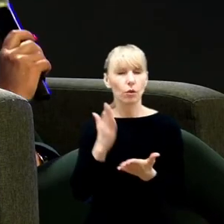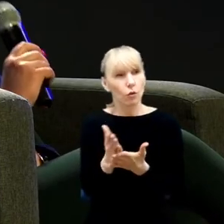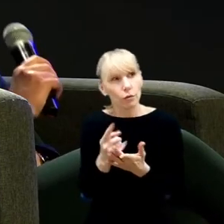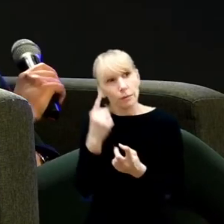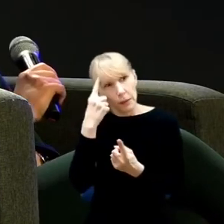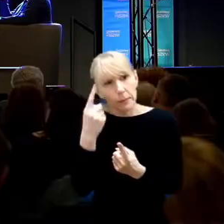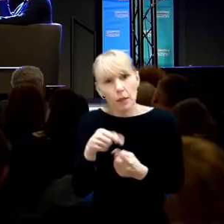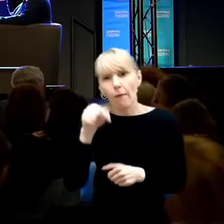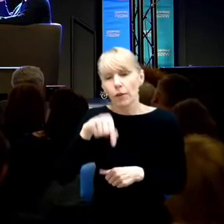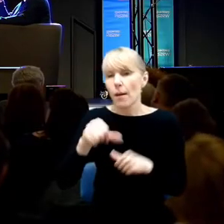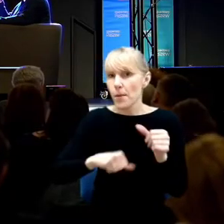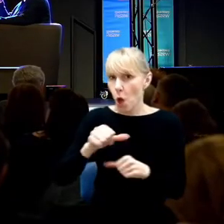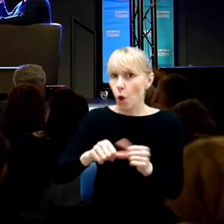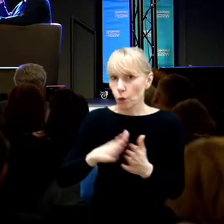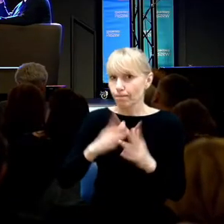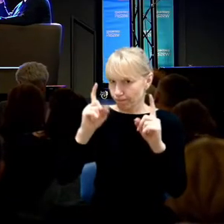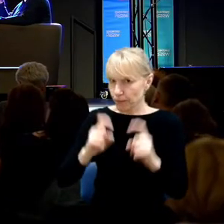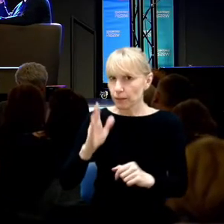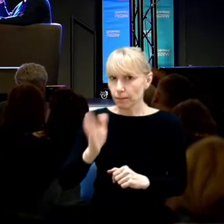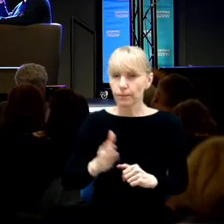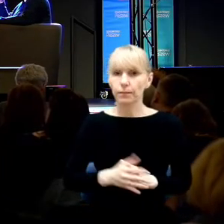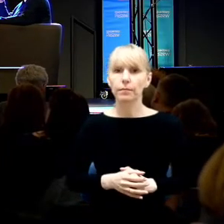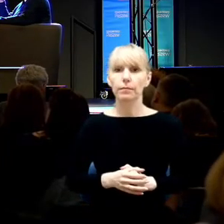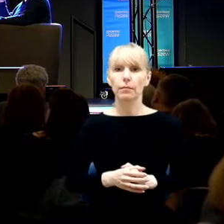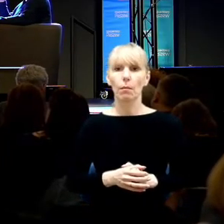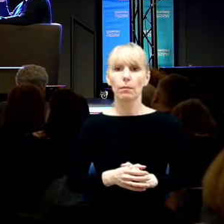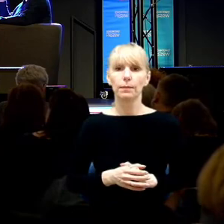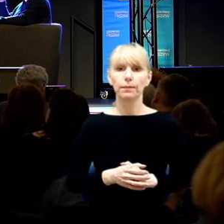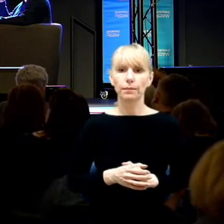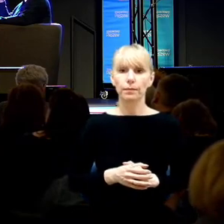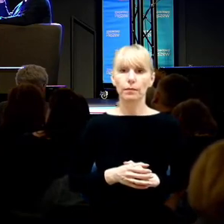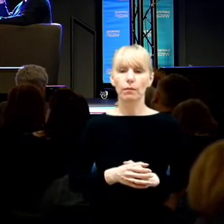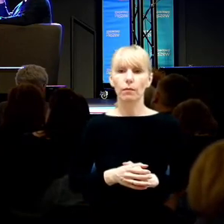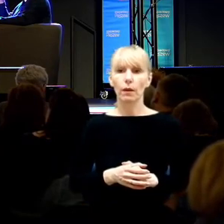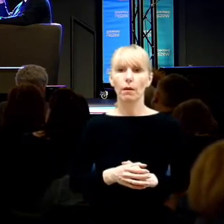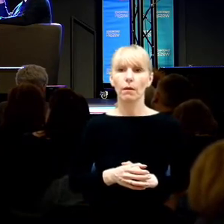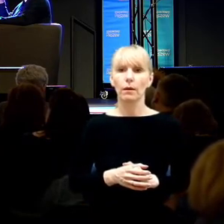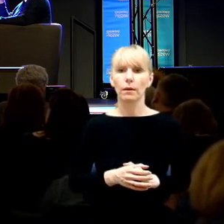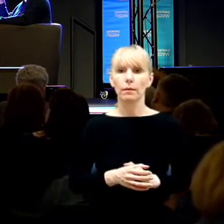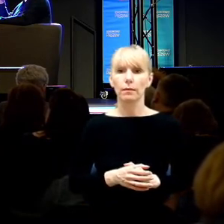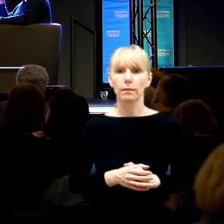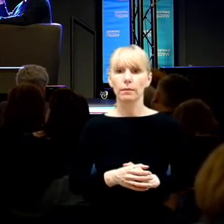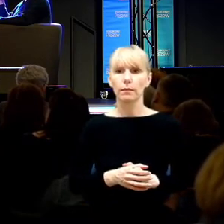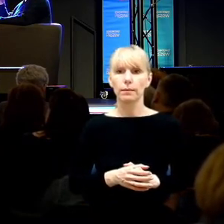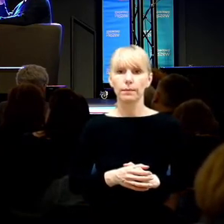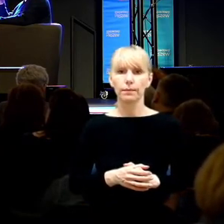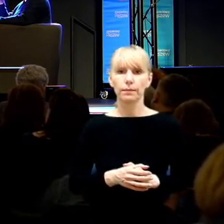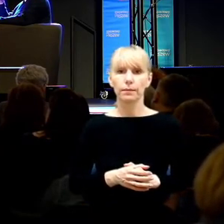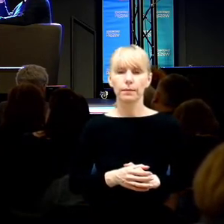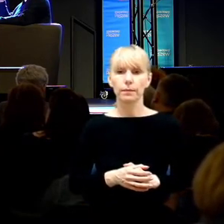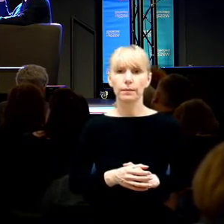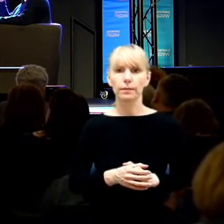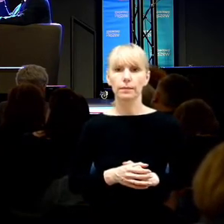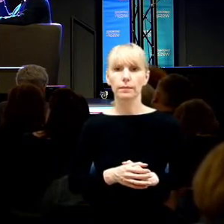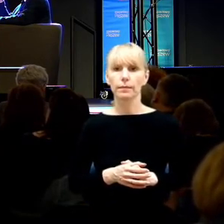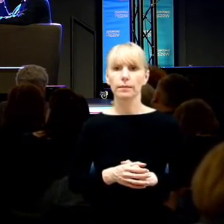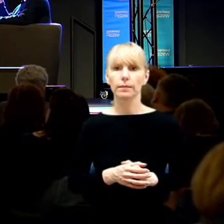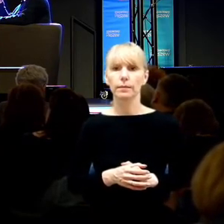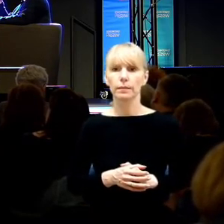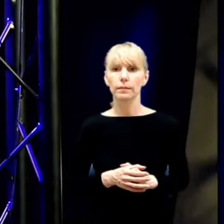Właśnie tutaj Pani wywołała też finansowanie. Jest z nami też najlepsza osoba,